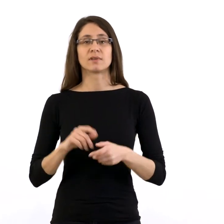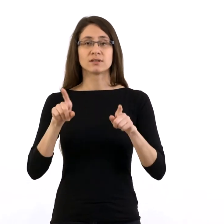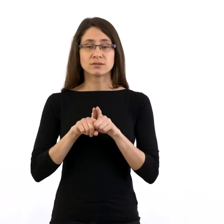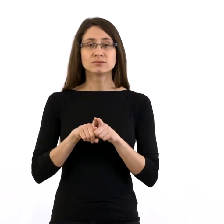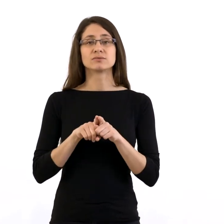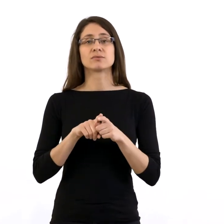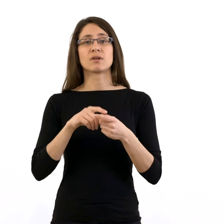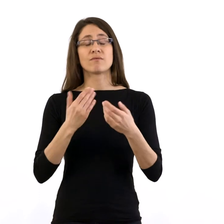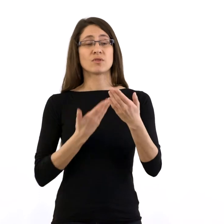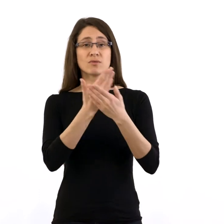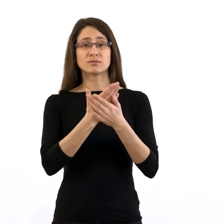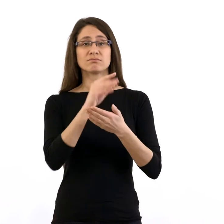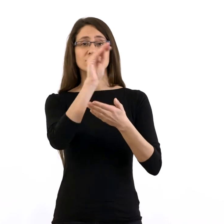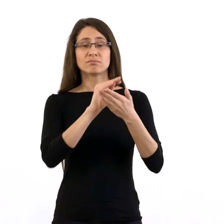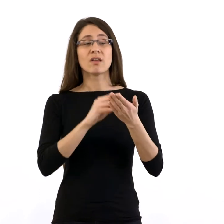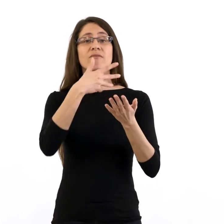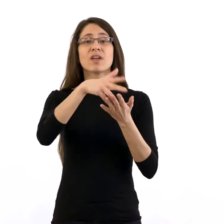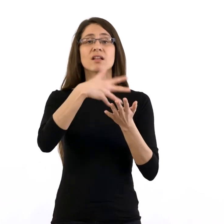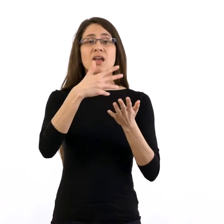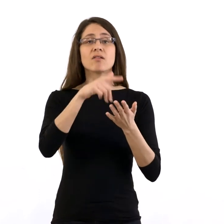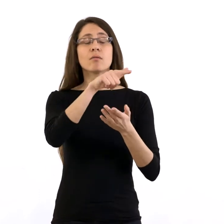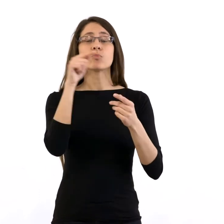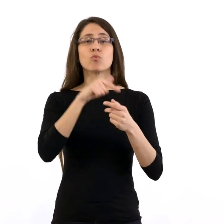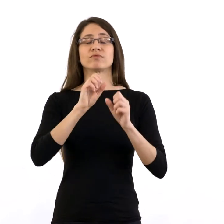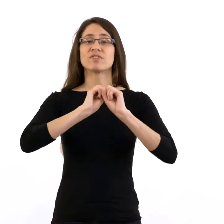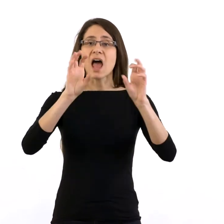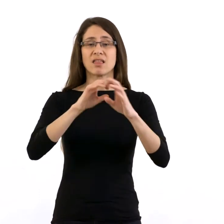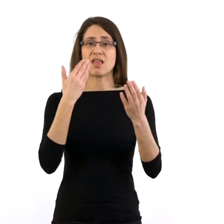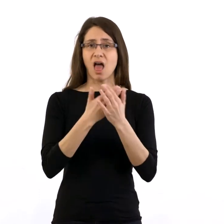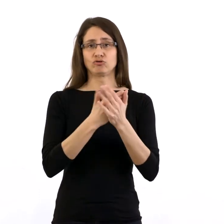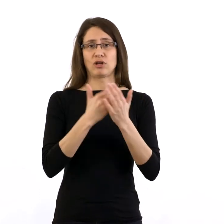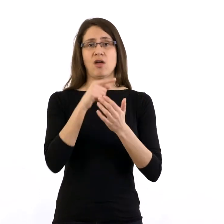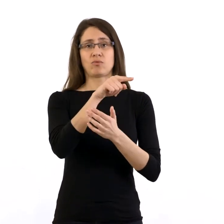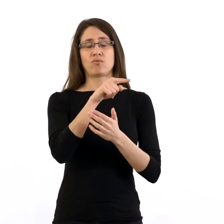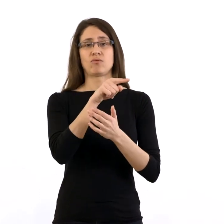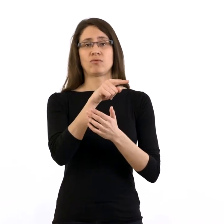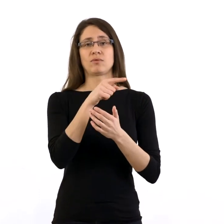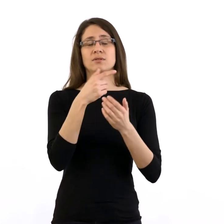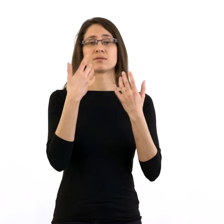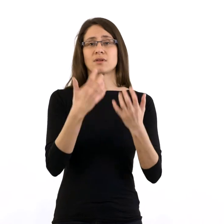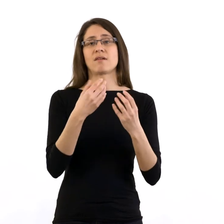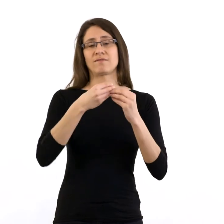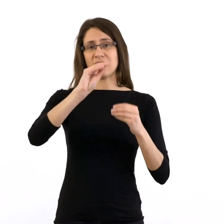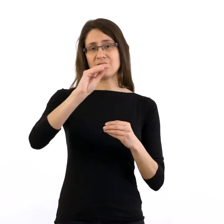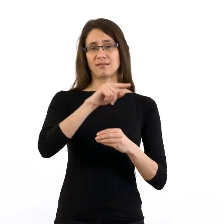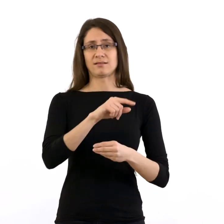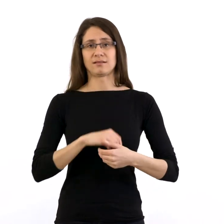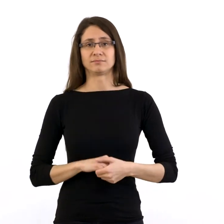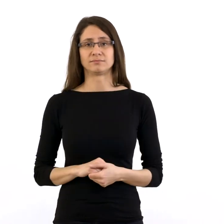niewystarczające uzasadnienie konieczności poniesienia wskazanych w projekcie wydatków.